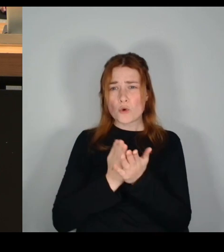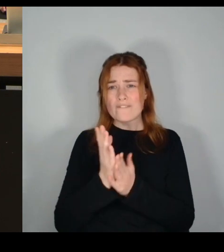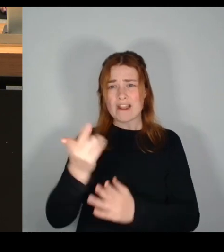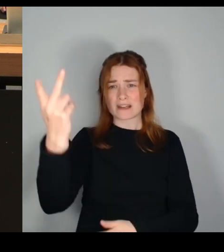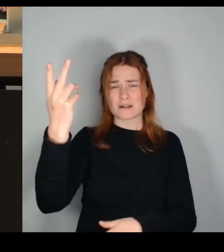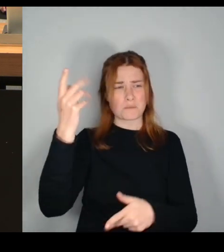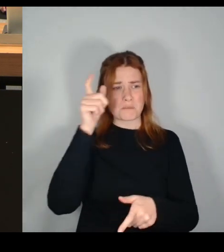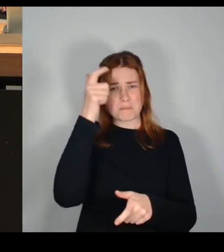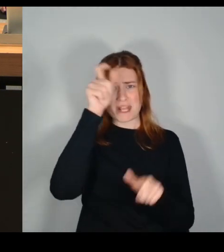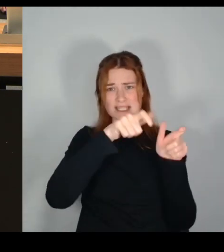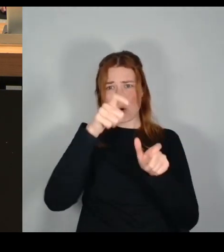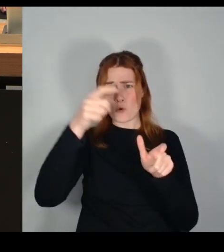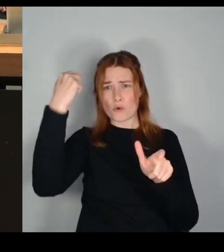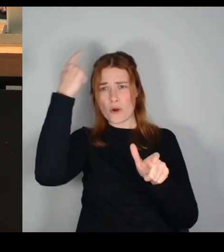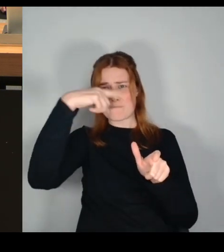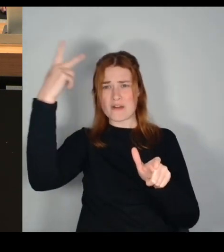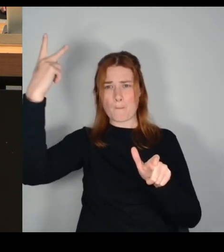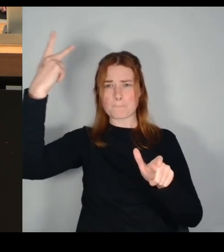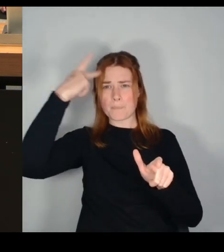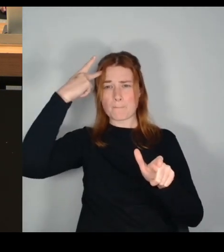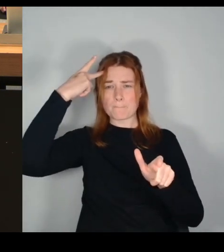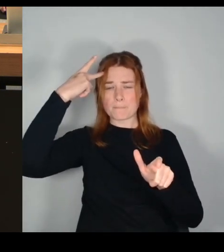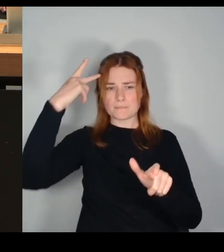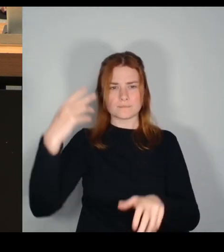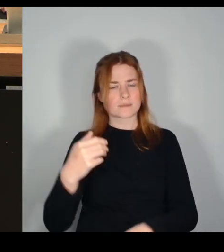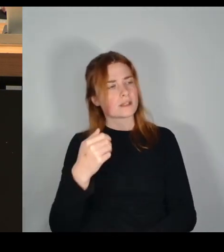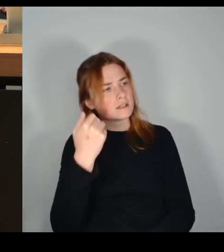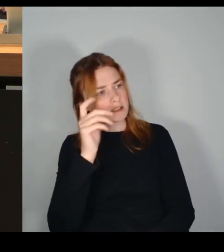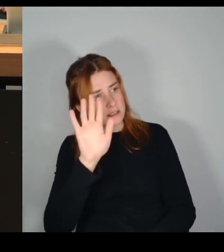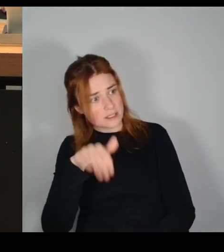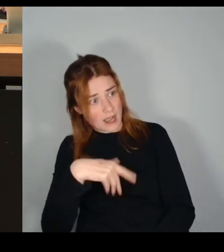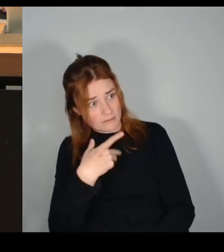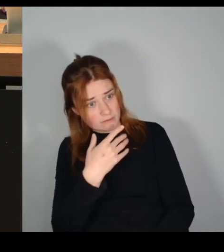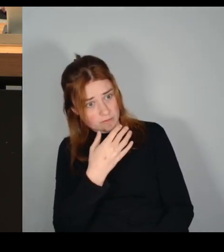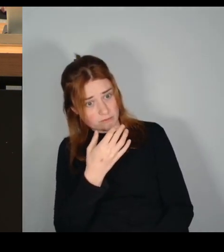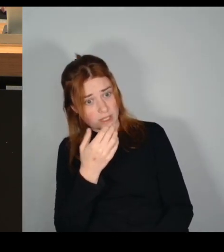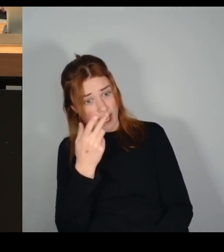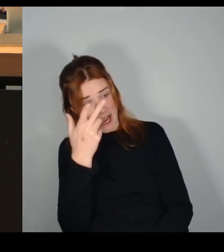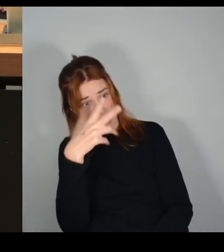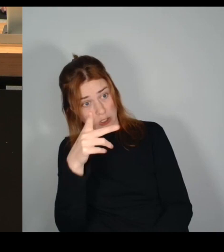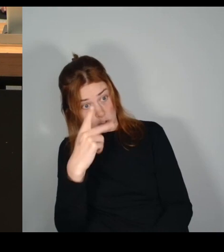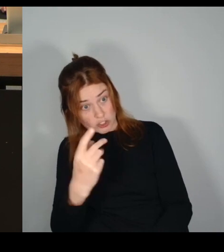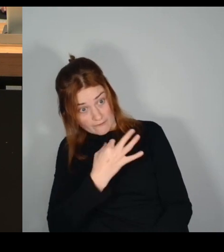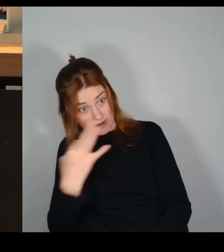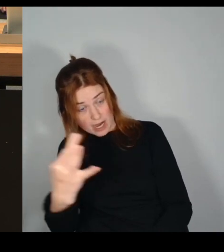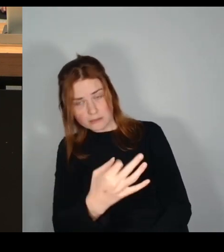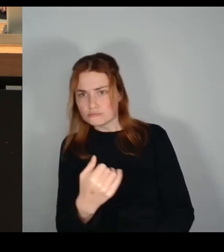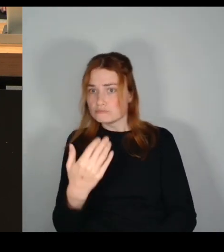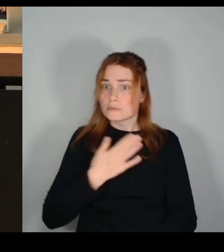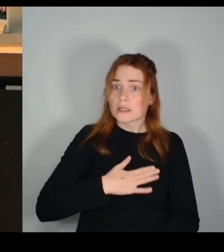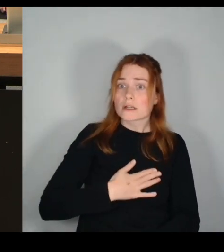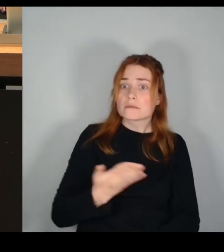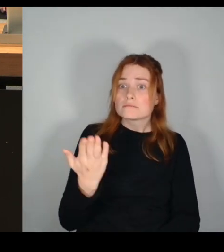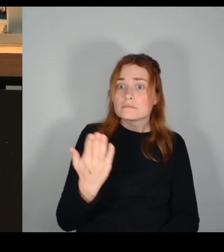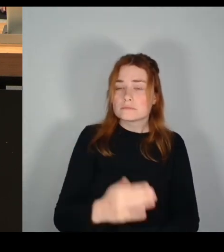Zwischenfrage des Abgeordneten Koczak Bitte schön. Bitte schön, Herr Kollege, Sie haben das gerade sehr gut geschildert.